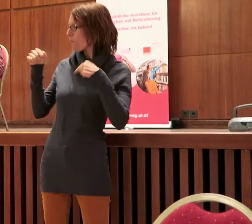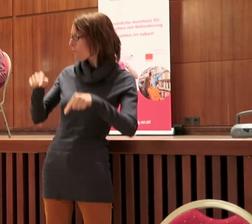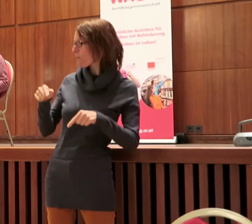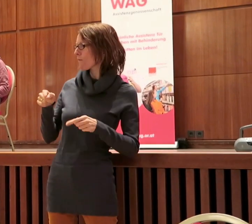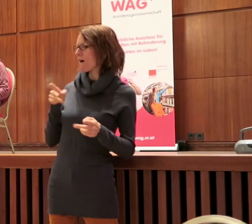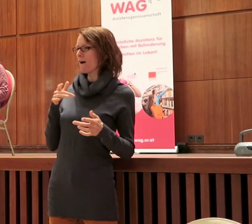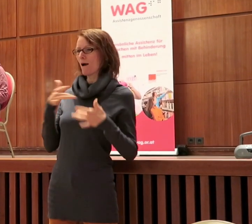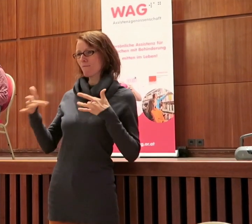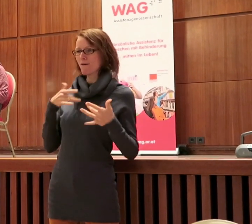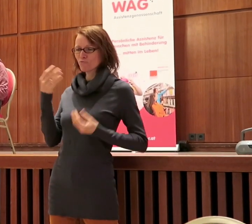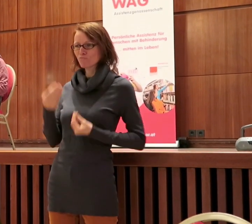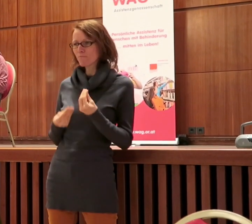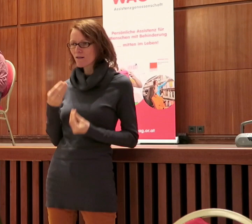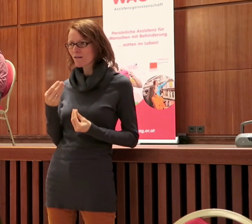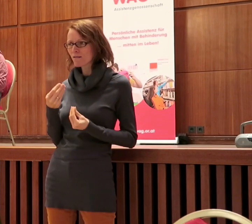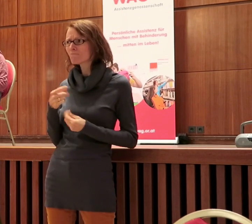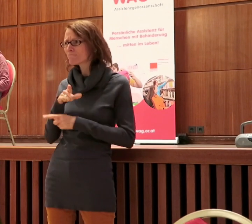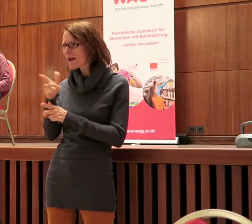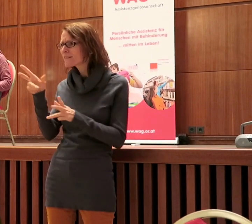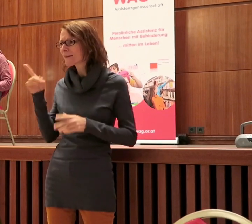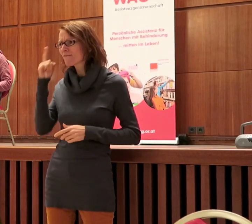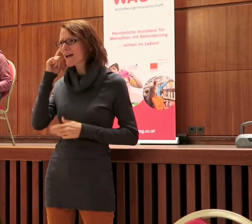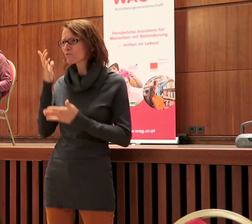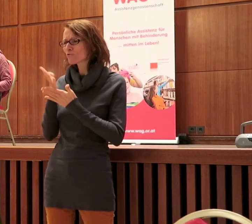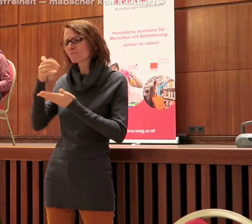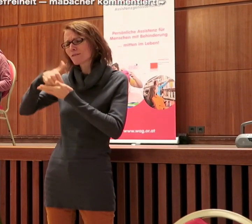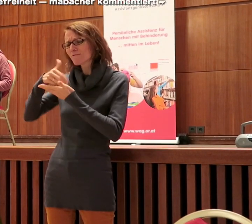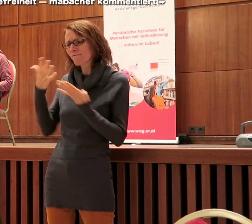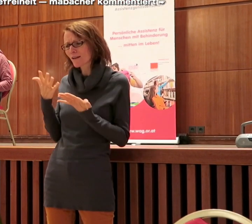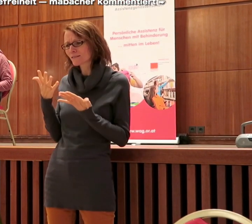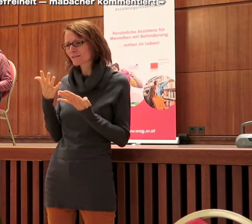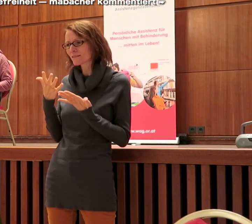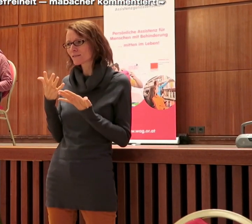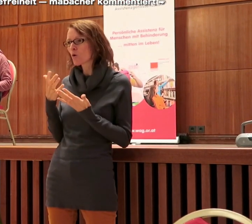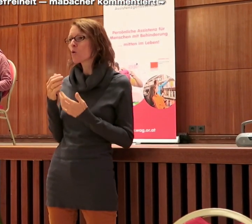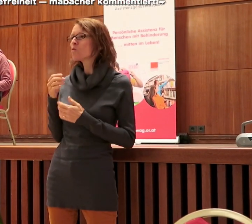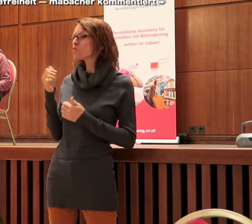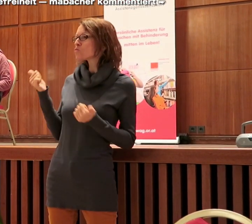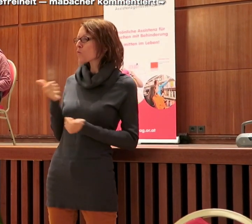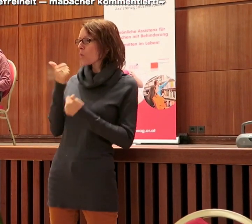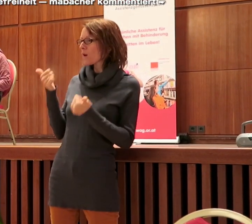Manche werden jetzt schon wissen, um was es geht. Um das tolle Interview vom Herren Dr. Erwin Pröll